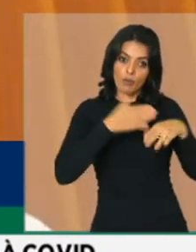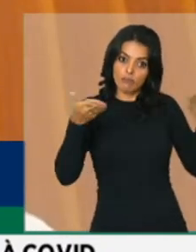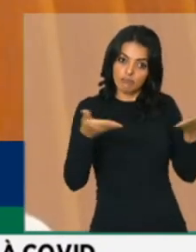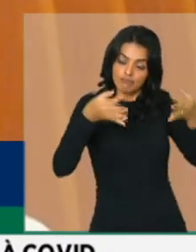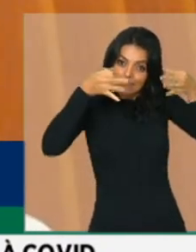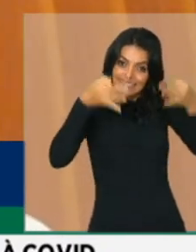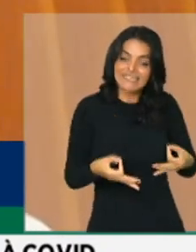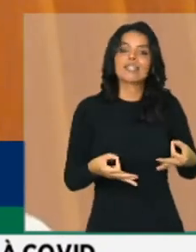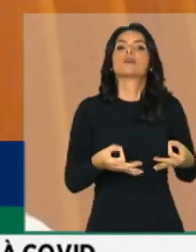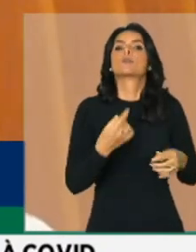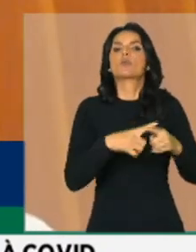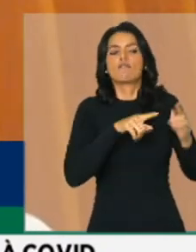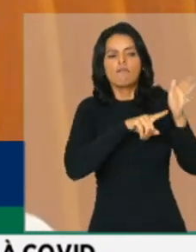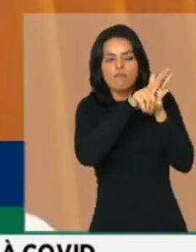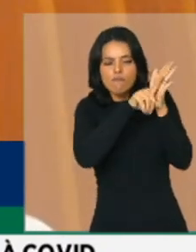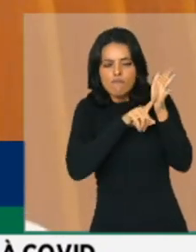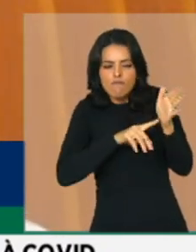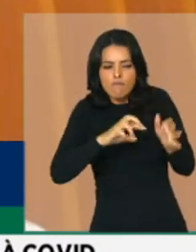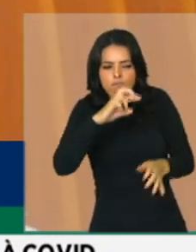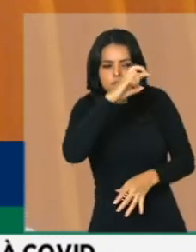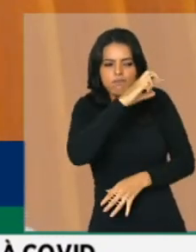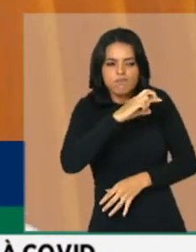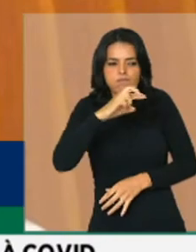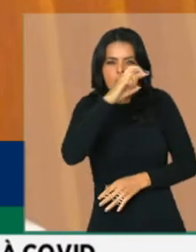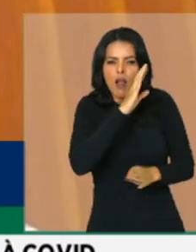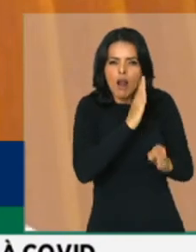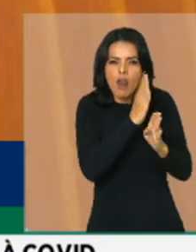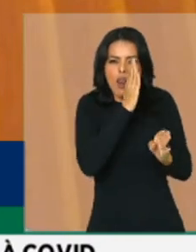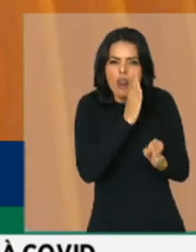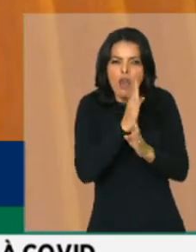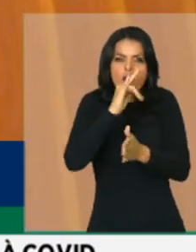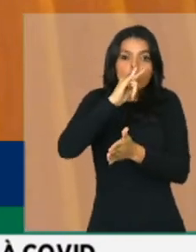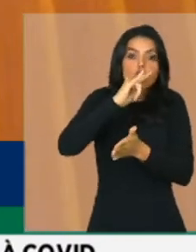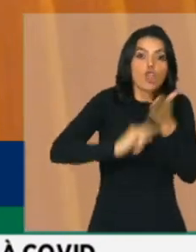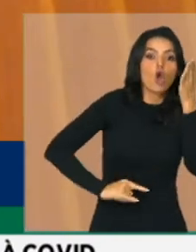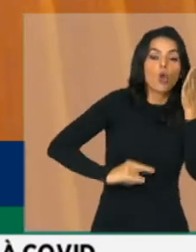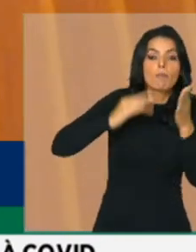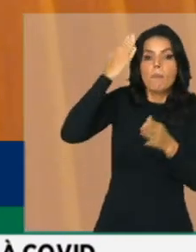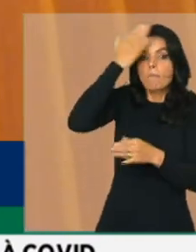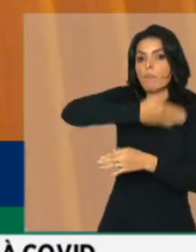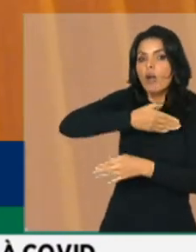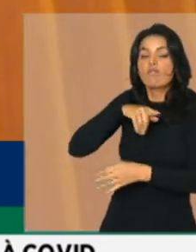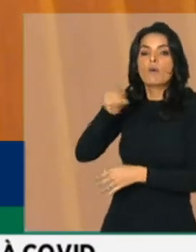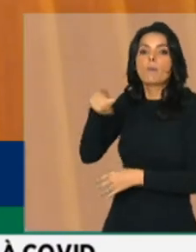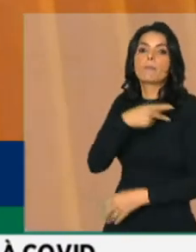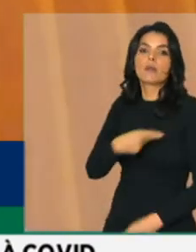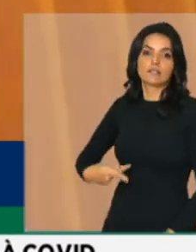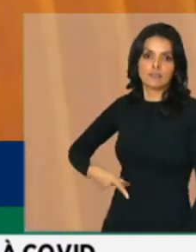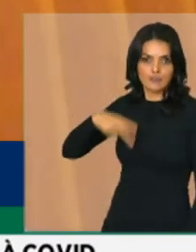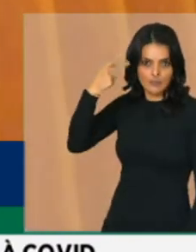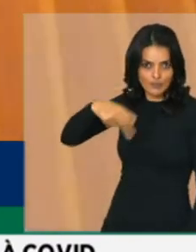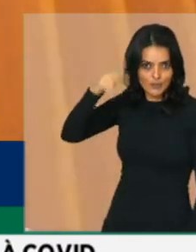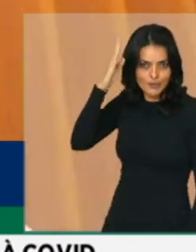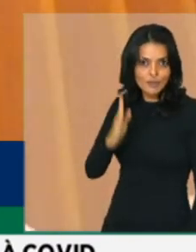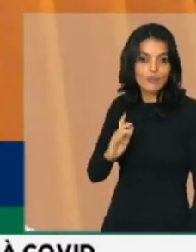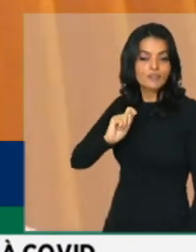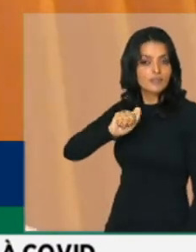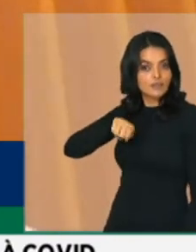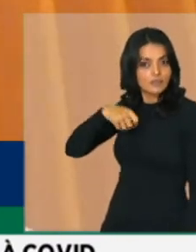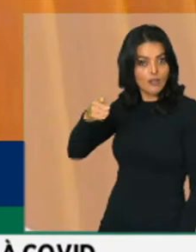70 MILHÕES DE DOSES... DA VACINA DA PFIZER. O PRESIDENTE JAIR MESSIAS BOLSONARO ORIENTOU O GOVERNO BRASILEIRO